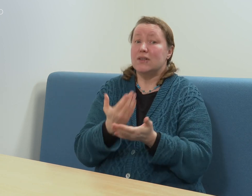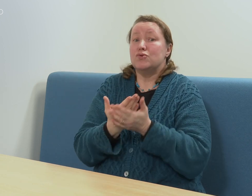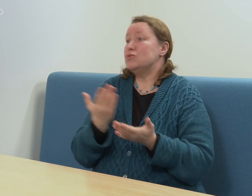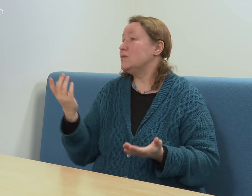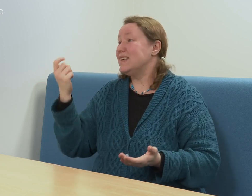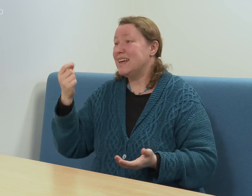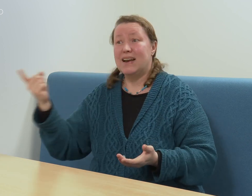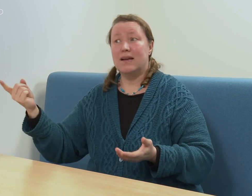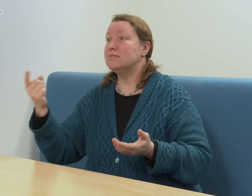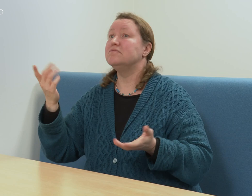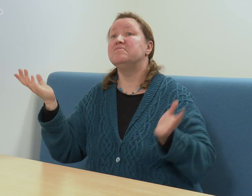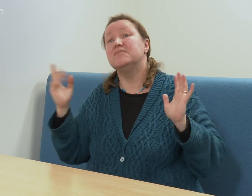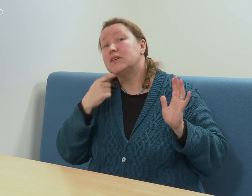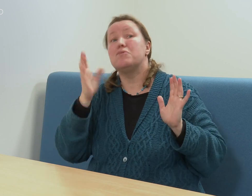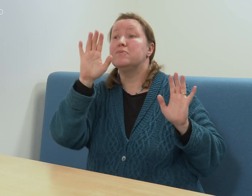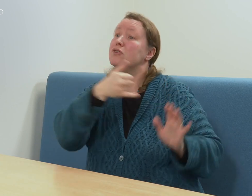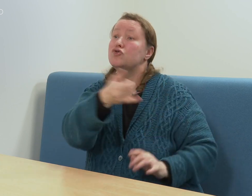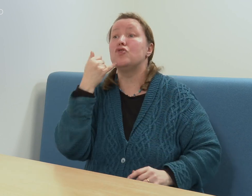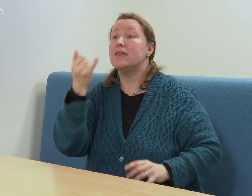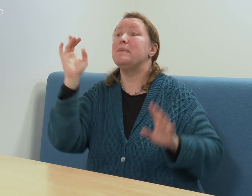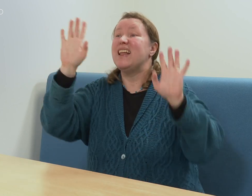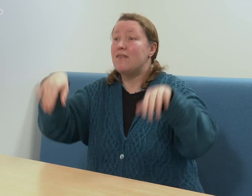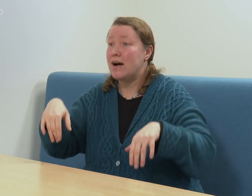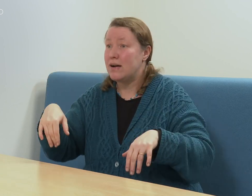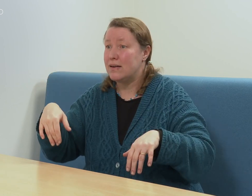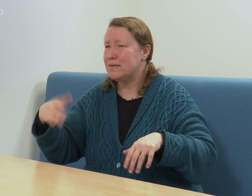koska Kelalla tuntui olevan vähän hällä väliä -asenne tilanteeseen.